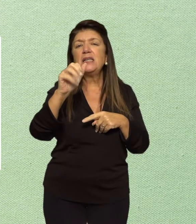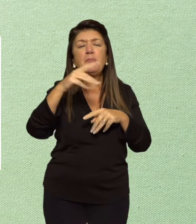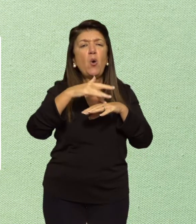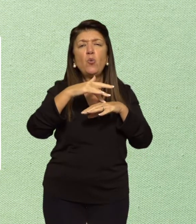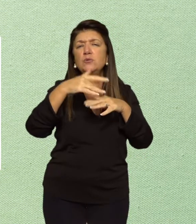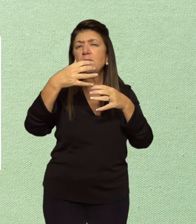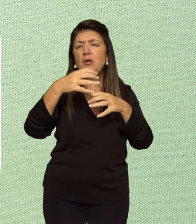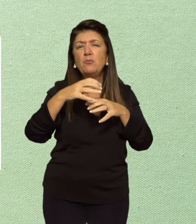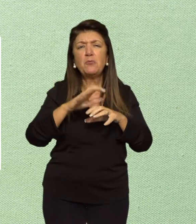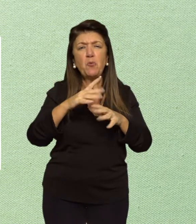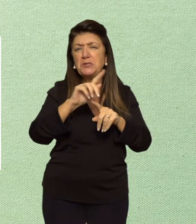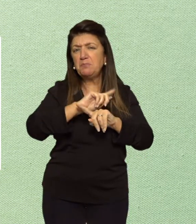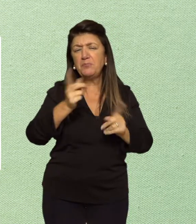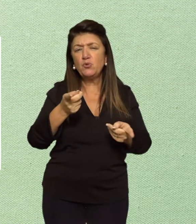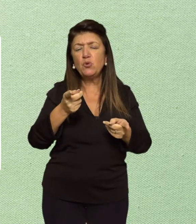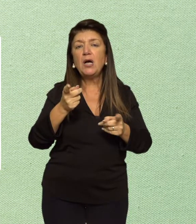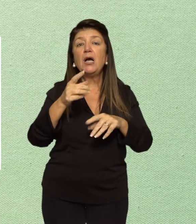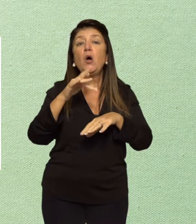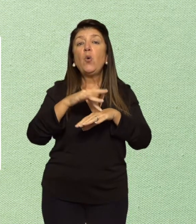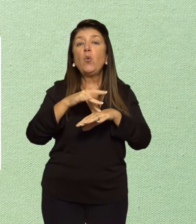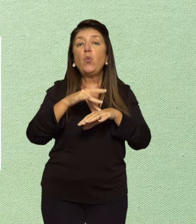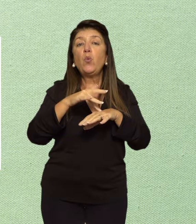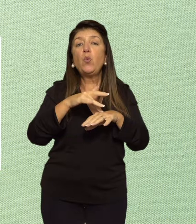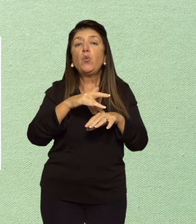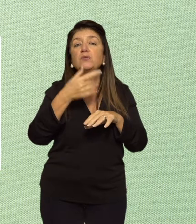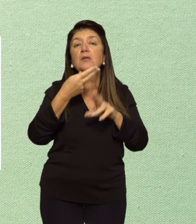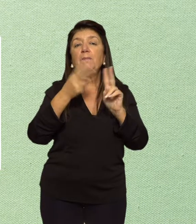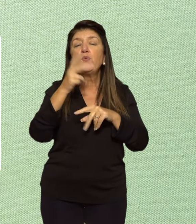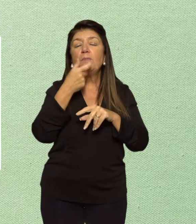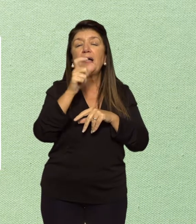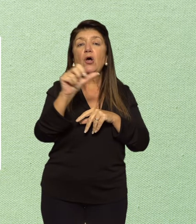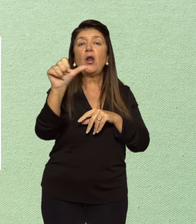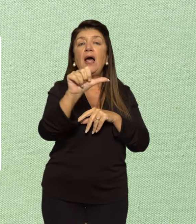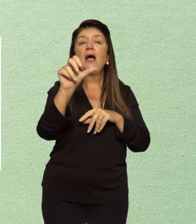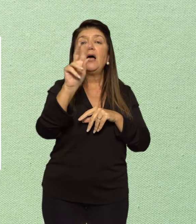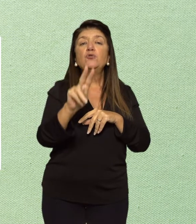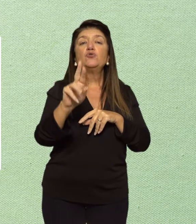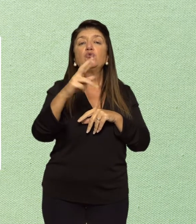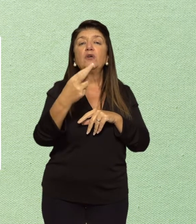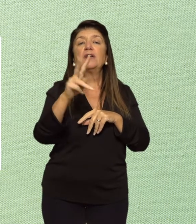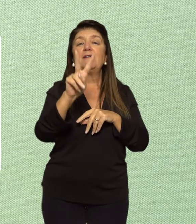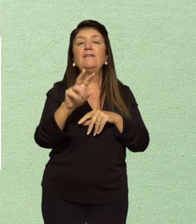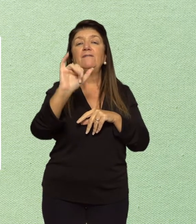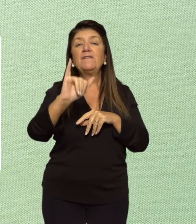quindi 'victim', si preferisce molto spesso il termine 'survivor'. Voi cosa ne pensate? -Sai che forse è